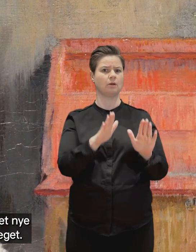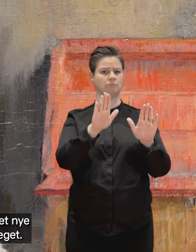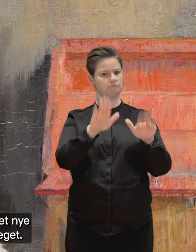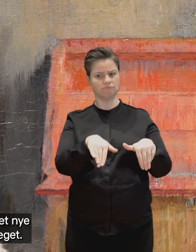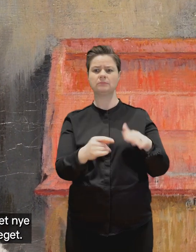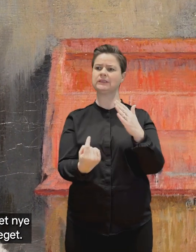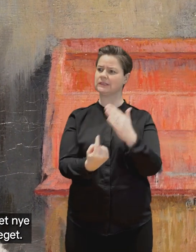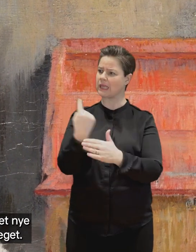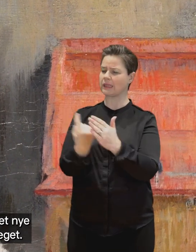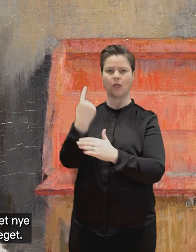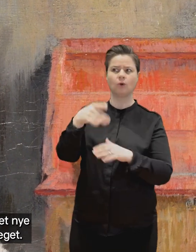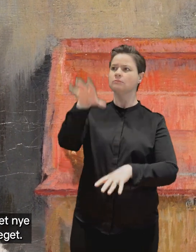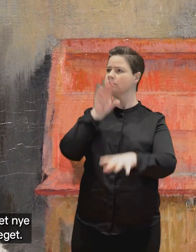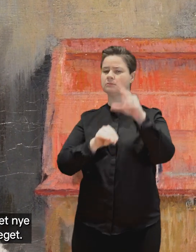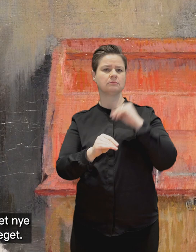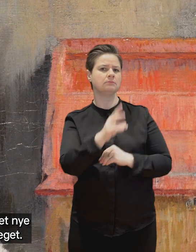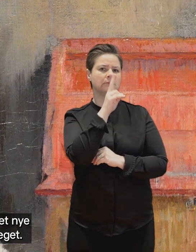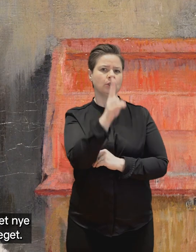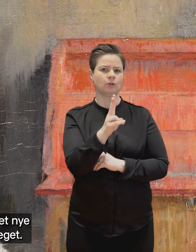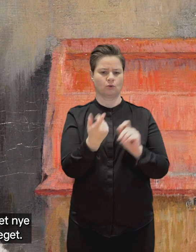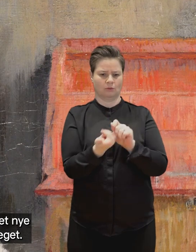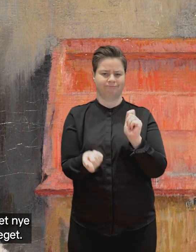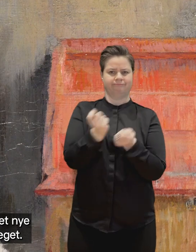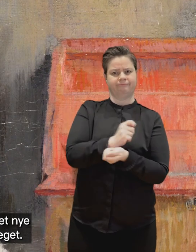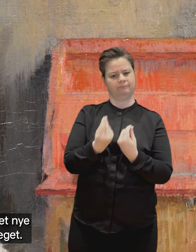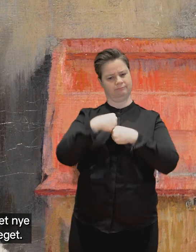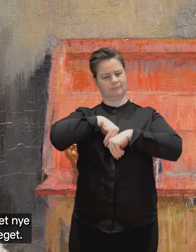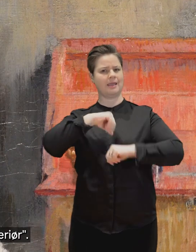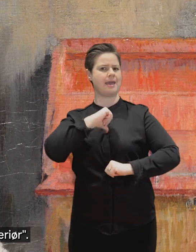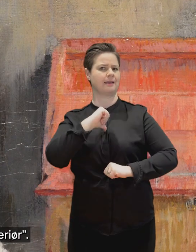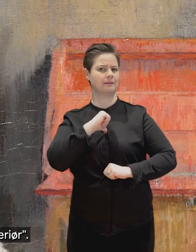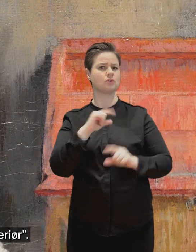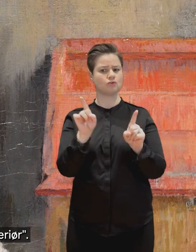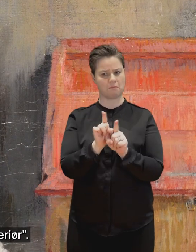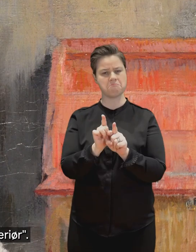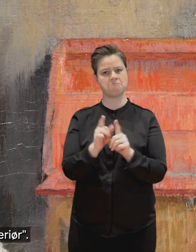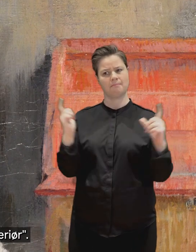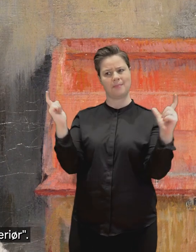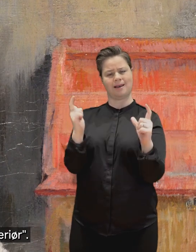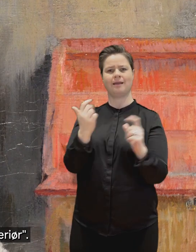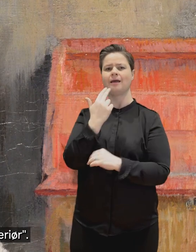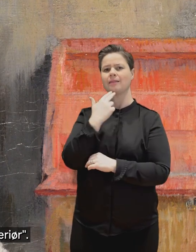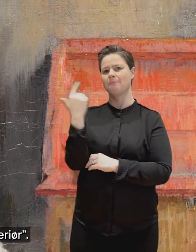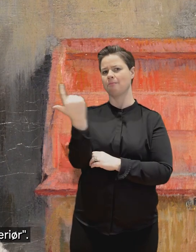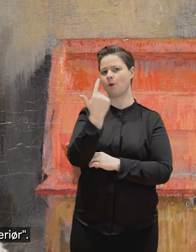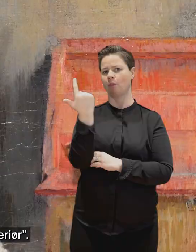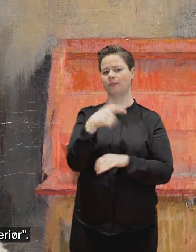Hun tok til seg alt det nye og gjorde det sitt eget. Som her, i "Blått interiør".